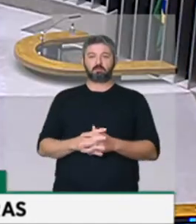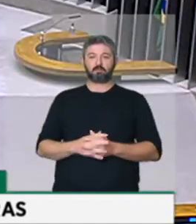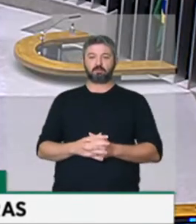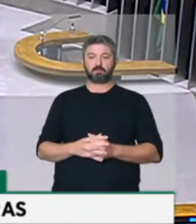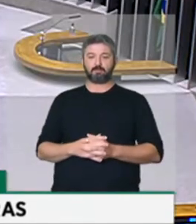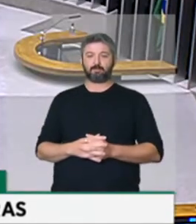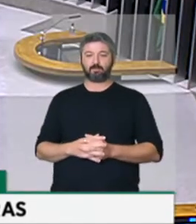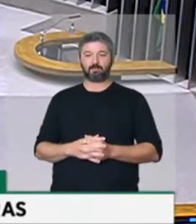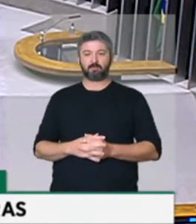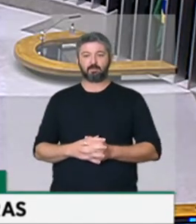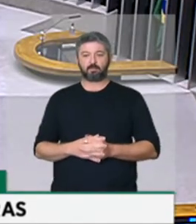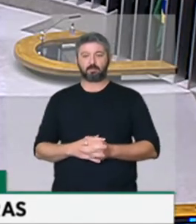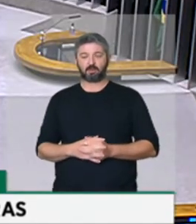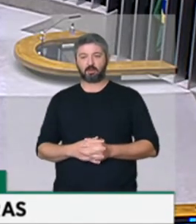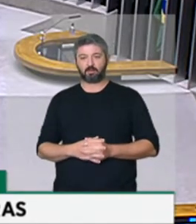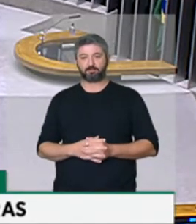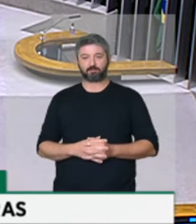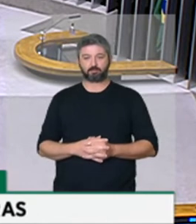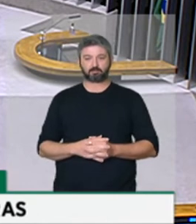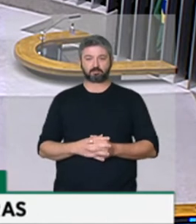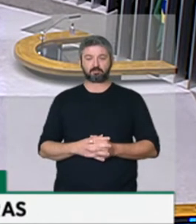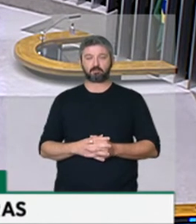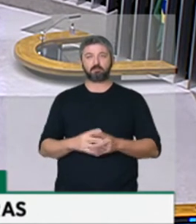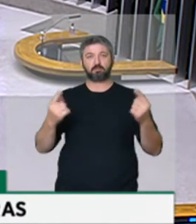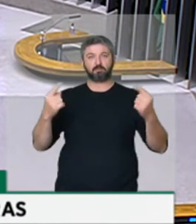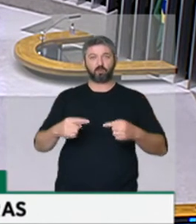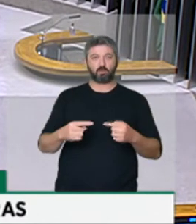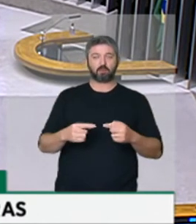ENCERRAMENTO DA DISCUSSÃO, O ENCAMINHAMENTO... PARA ENCAMINHAR A FAVOR DO REQUERIMENTO, DEPUTADO CACÁ